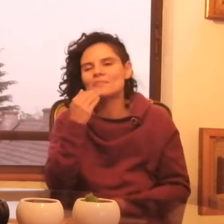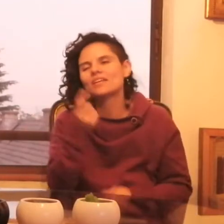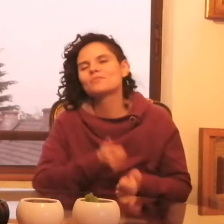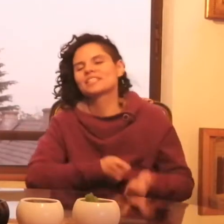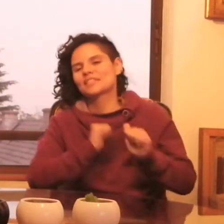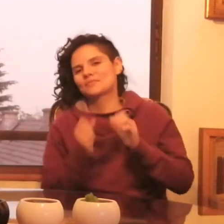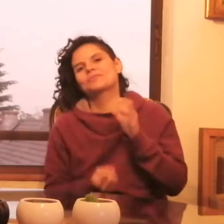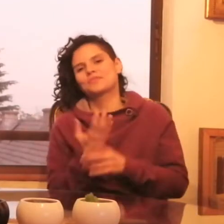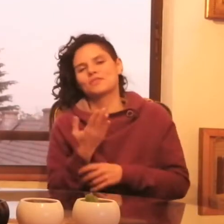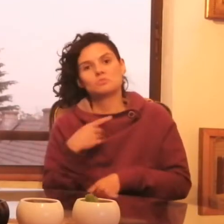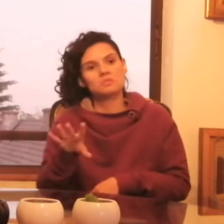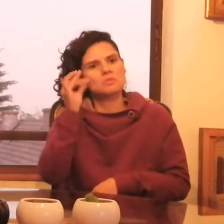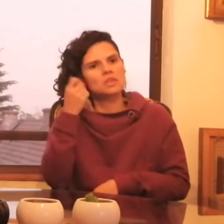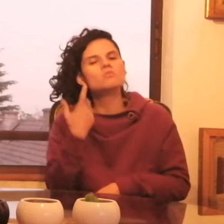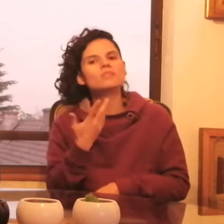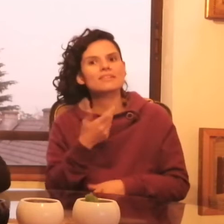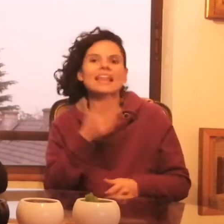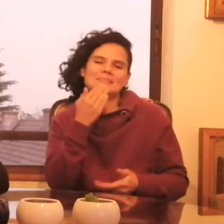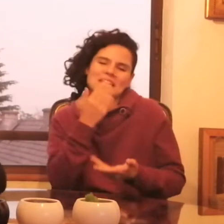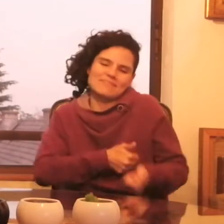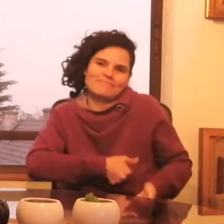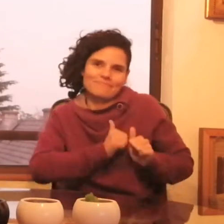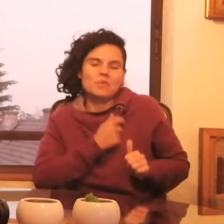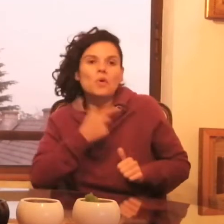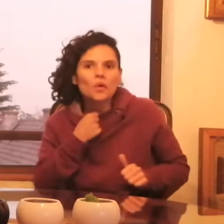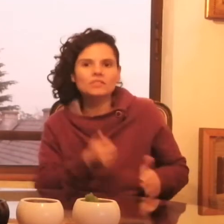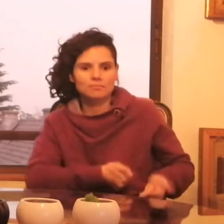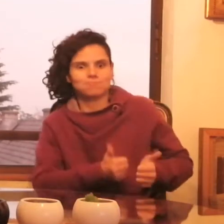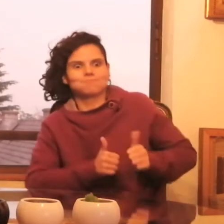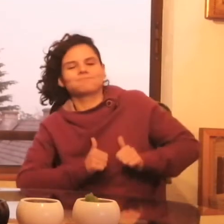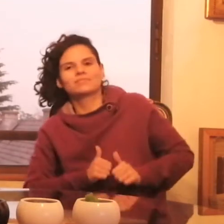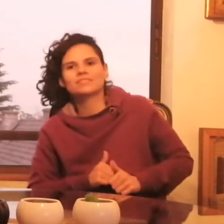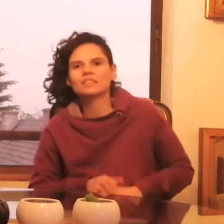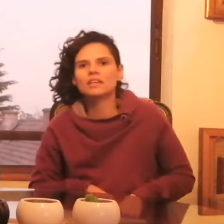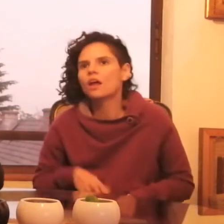me di cuenta que me gustan los desafíos -asi me estoy dando cuenta-